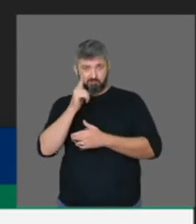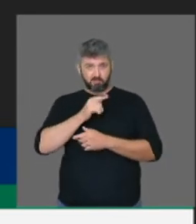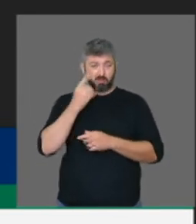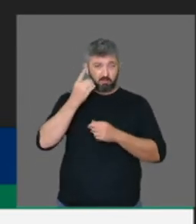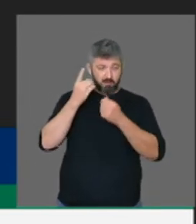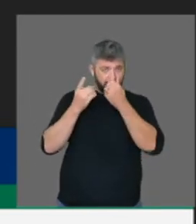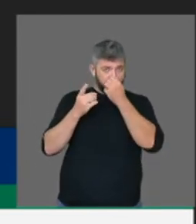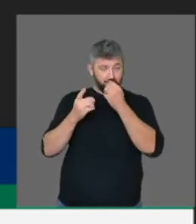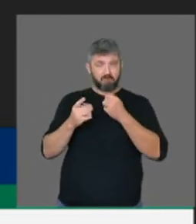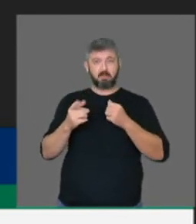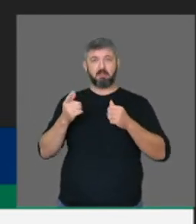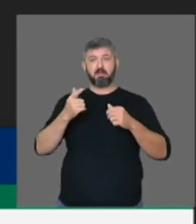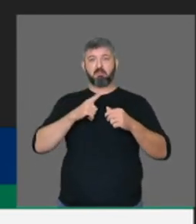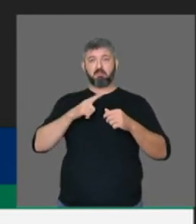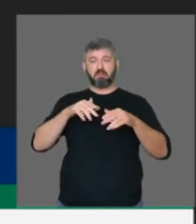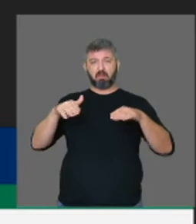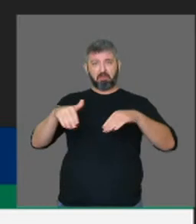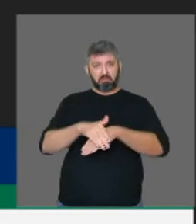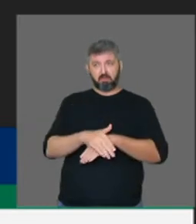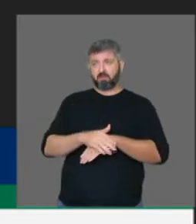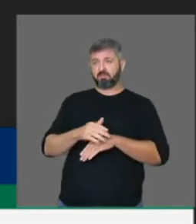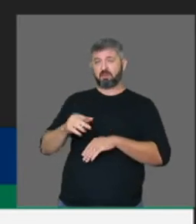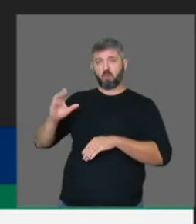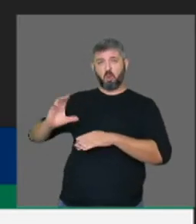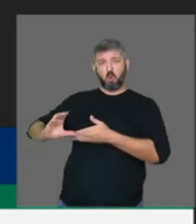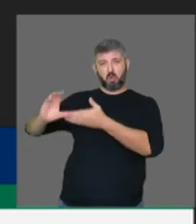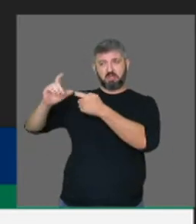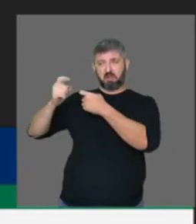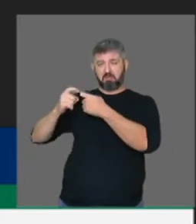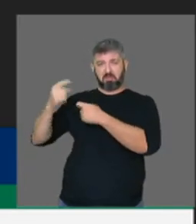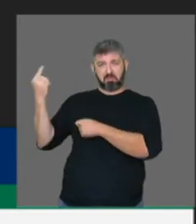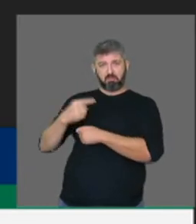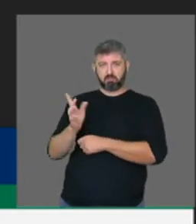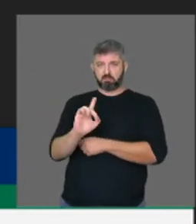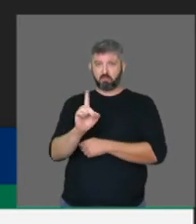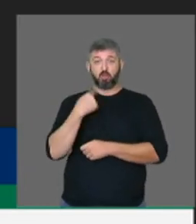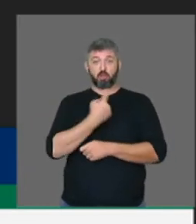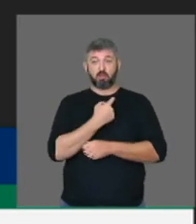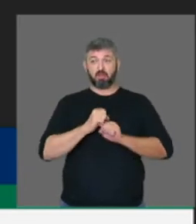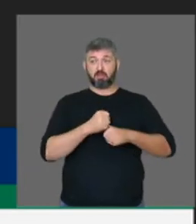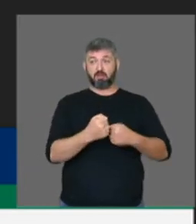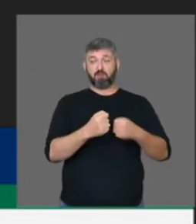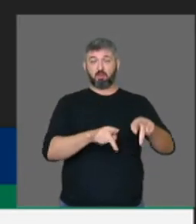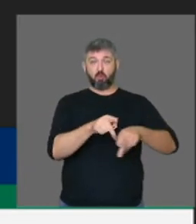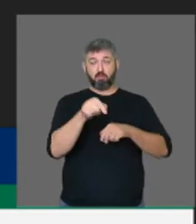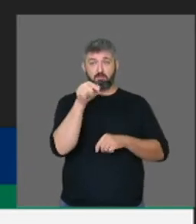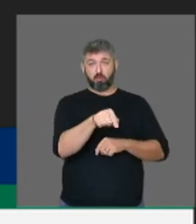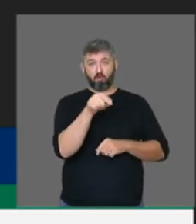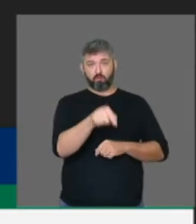ELEITOS PARA SER SUBJUGADOS A ESSE OU AQUELE CONSELHO. NÓS FOMOS ELEITOS PARA DEFENDER A POPULAÇÃO BRASILEIRA. PARA DEFENDER A VIDA DA POPULAÇÃ